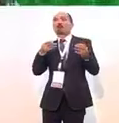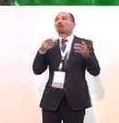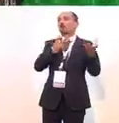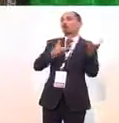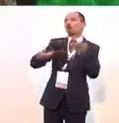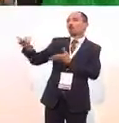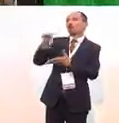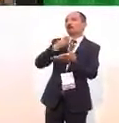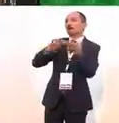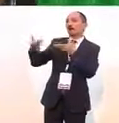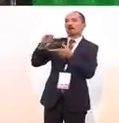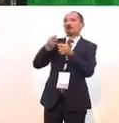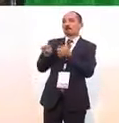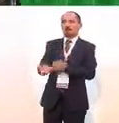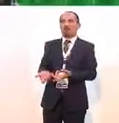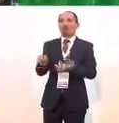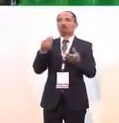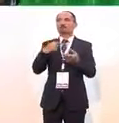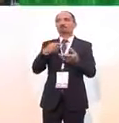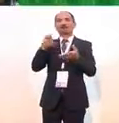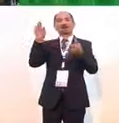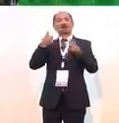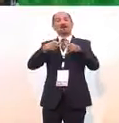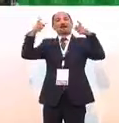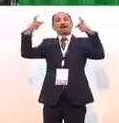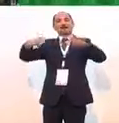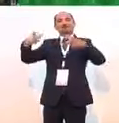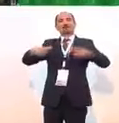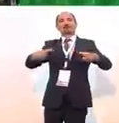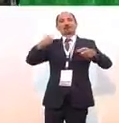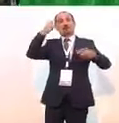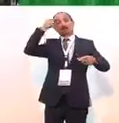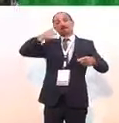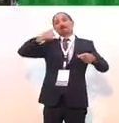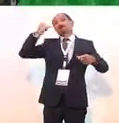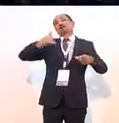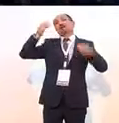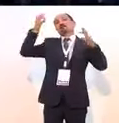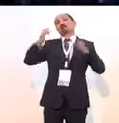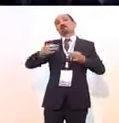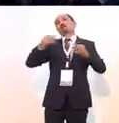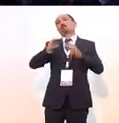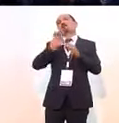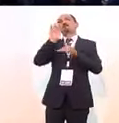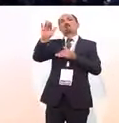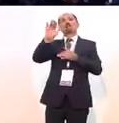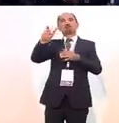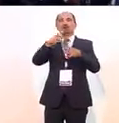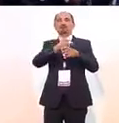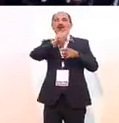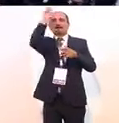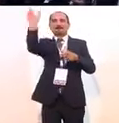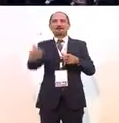bene. Le smart cities sono il futuro del nostro Paese. Perché in futuro, in tutto il pianeta,